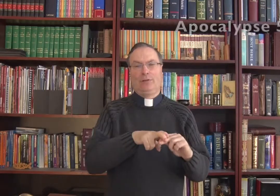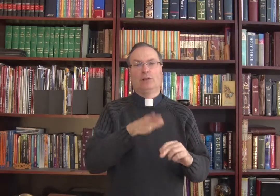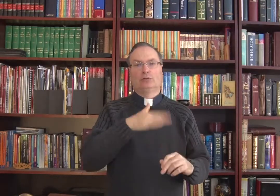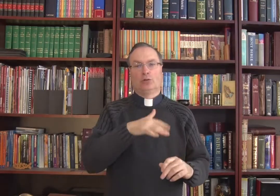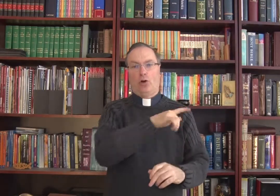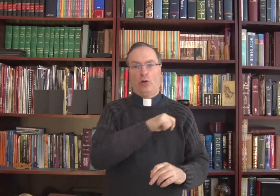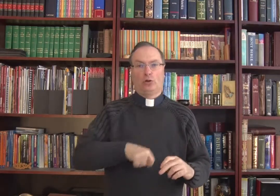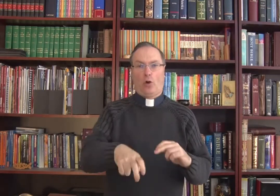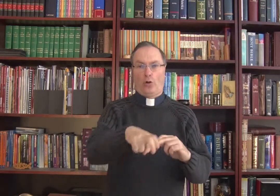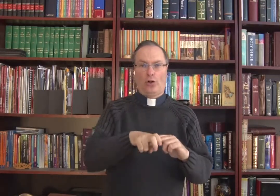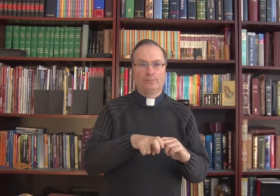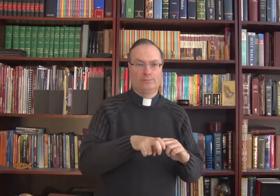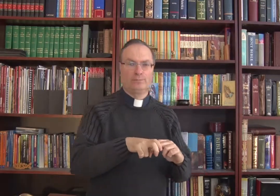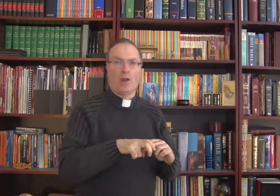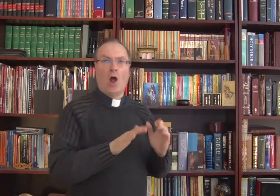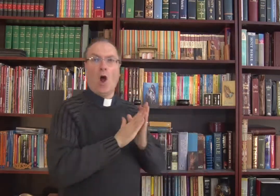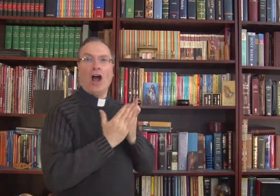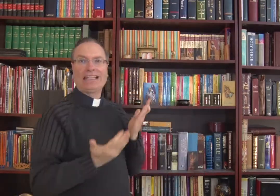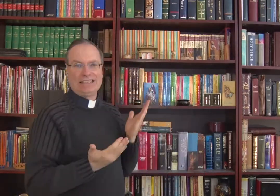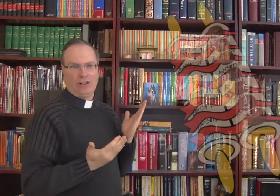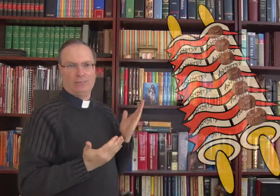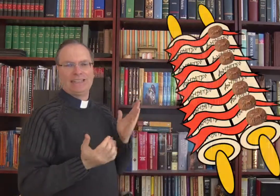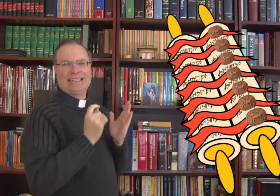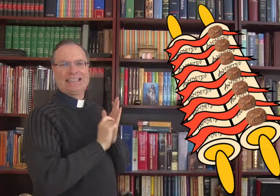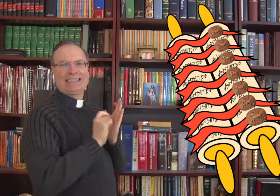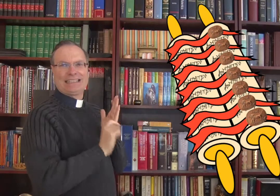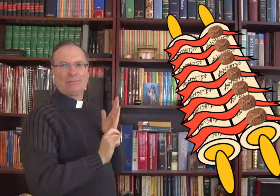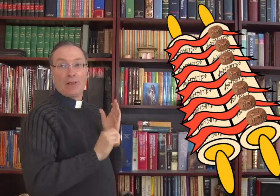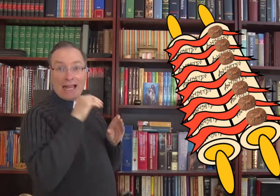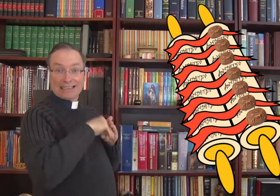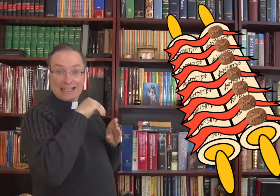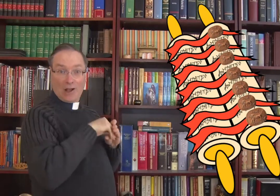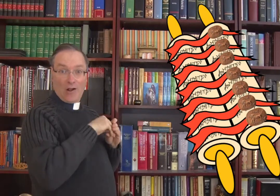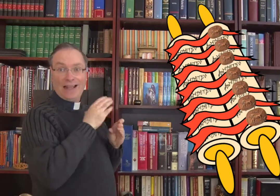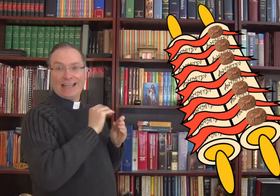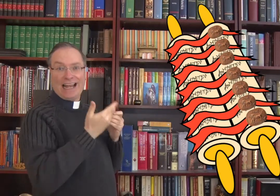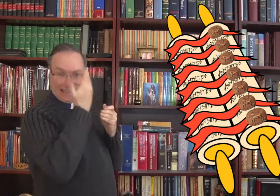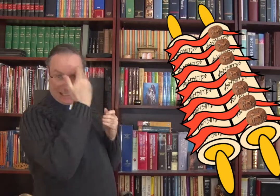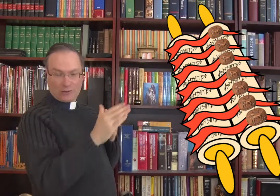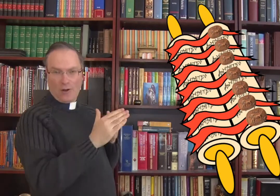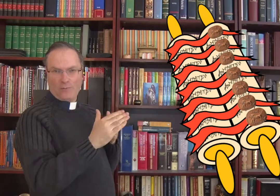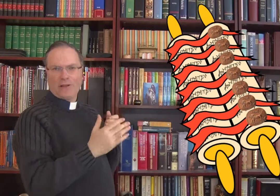sur le trône un livre écrit à l'intérieur et à l'extérieur,